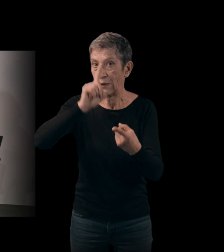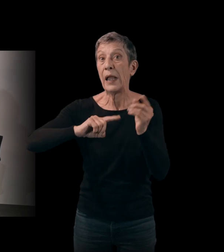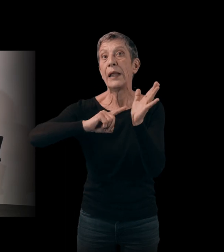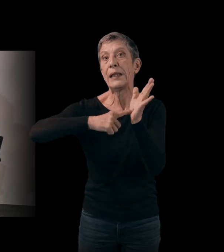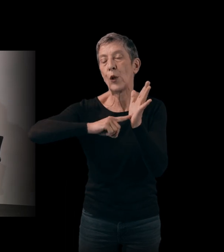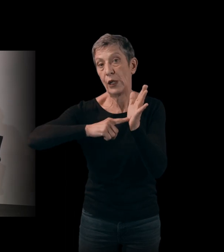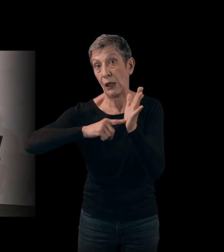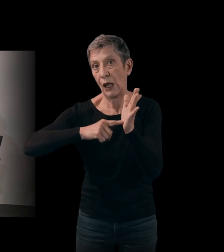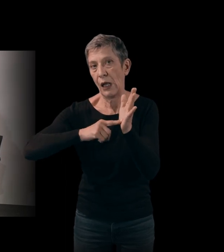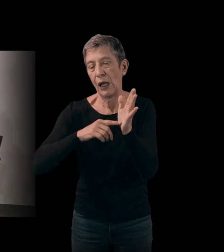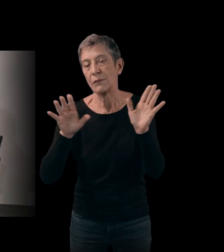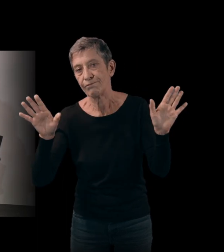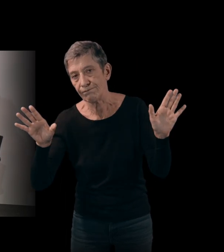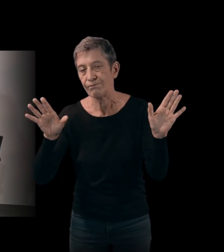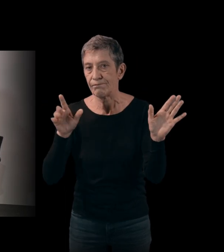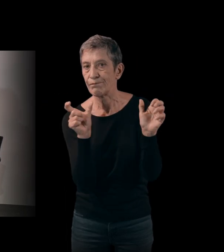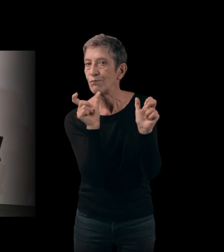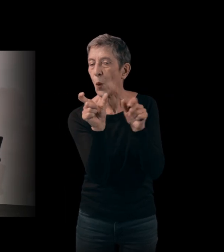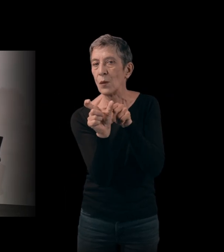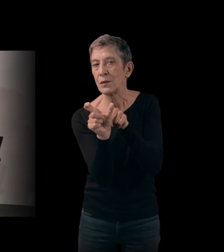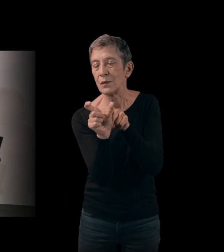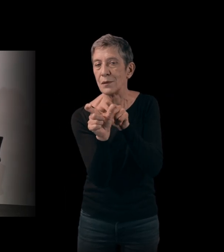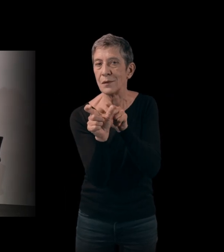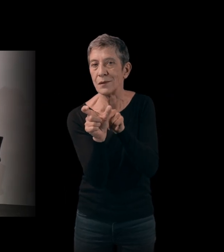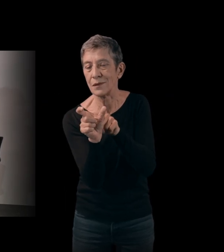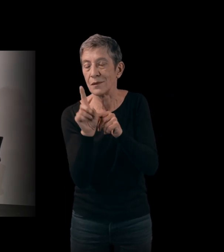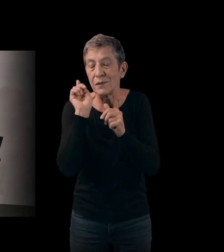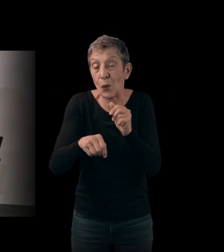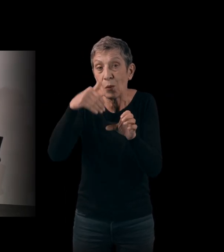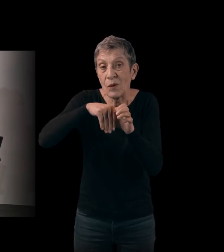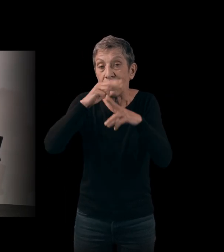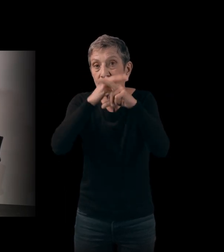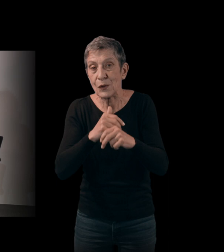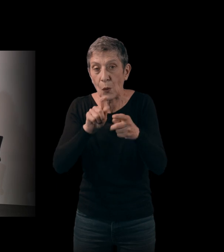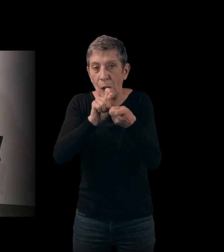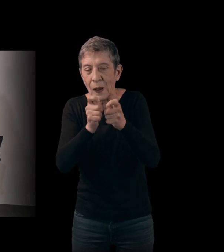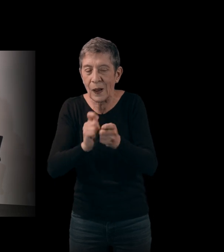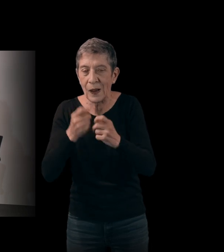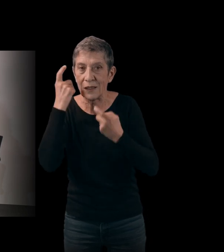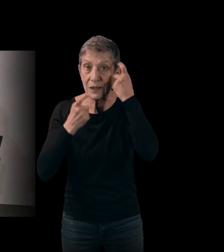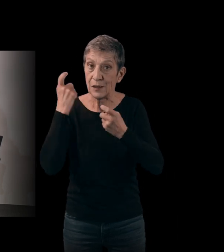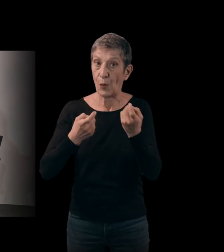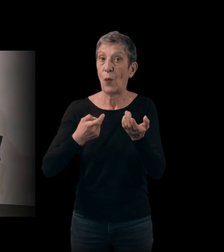on veillera justement sans doute à le travailler et à le corriger, des questions d'identité, des questions d'origine et des